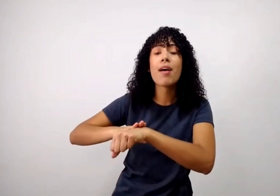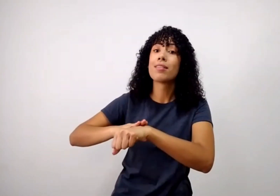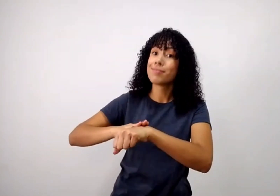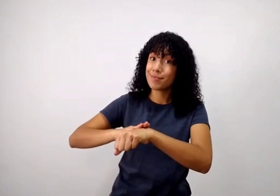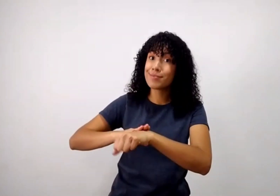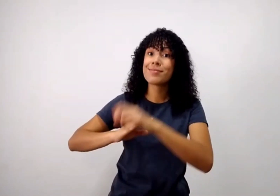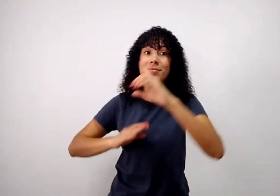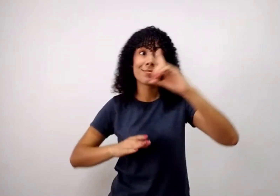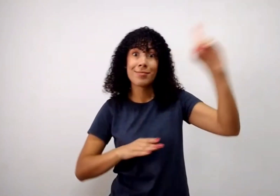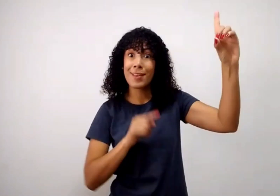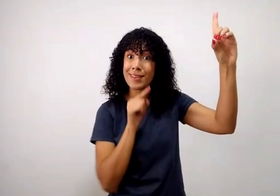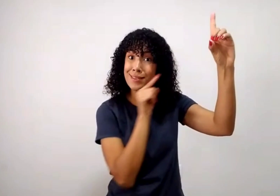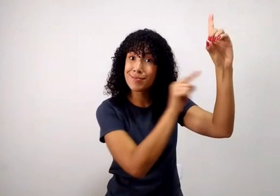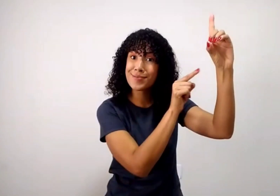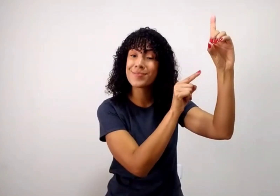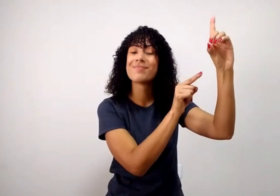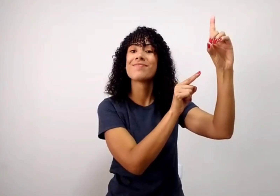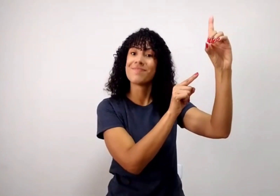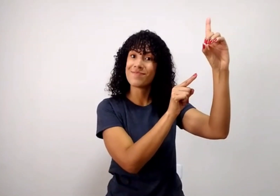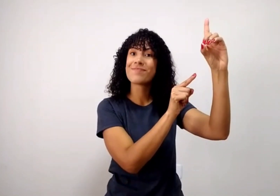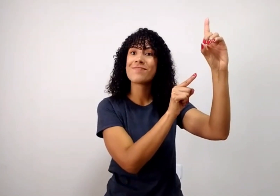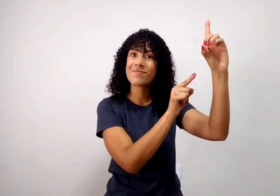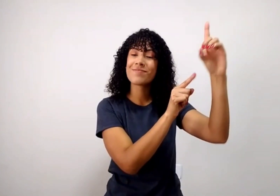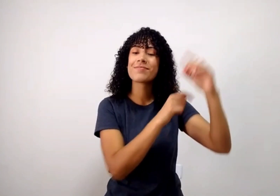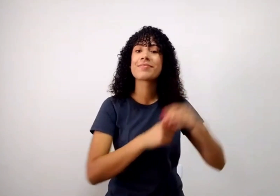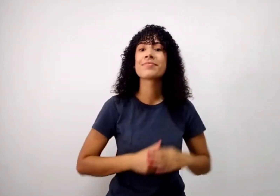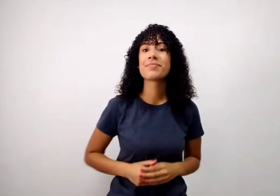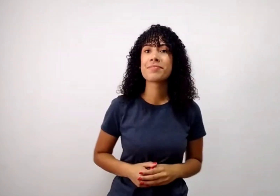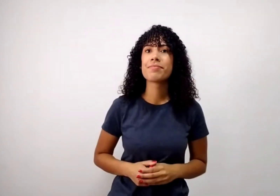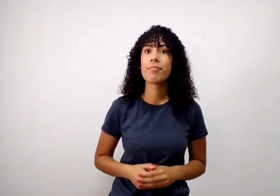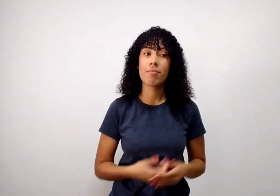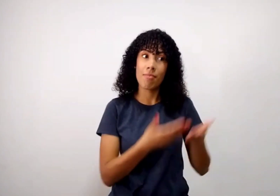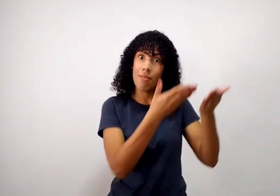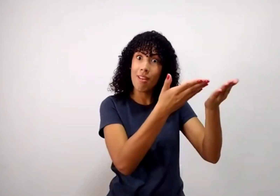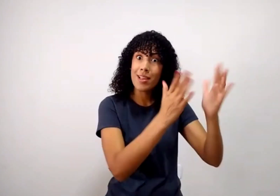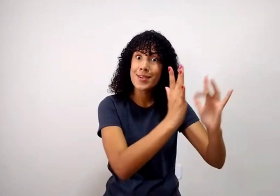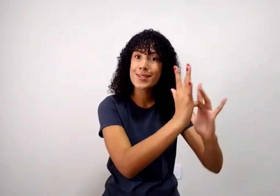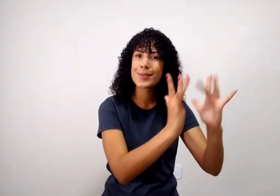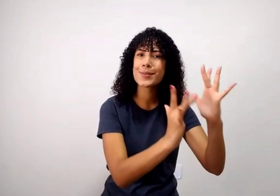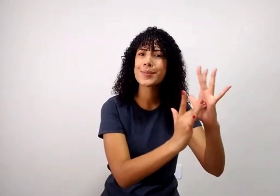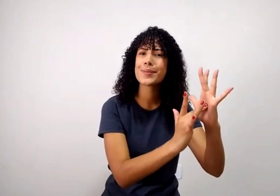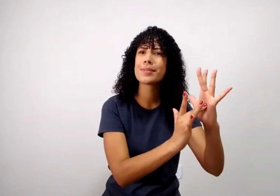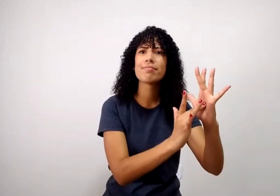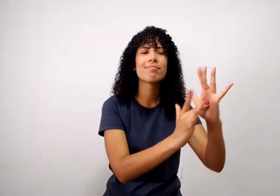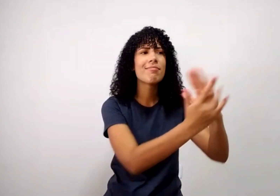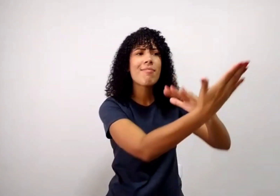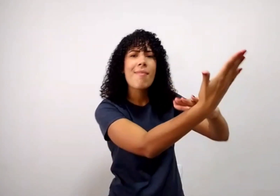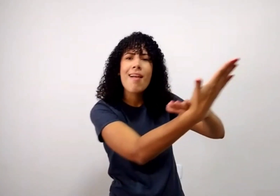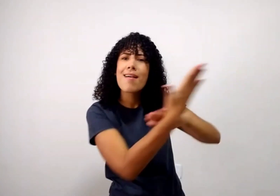(2Cor 5, 18) E tudo vem de Deus, que por Cristo,